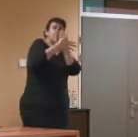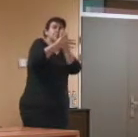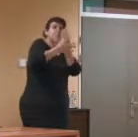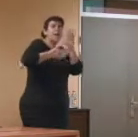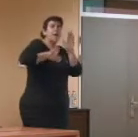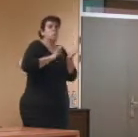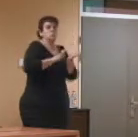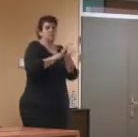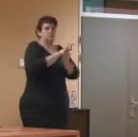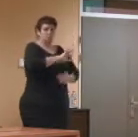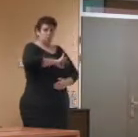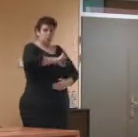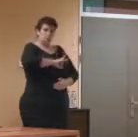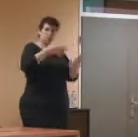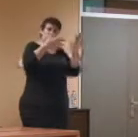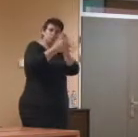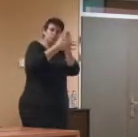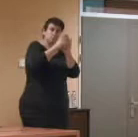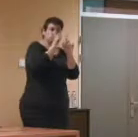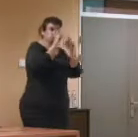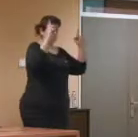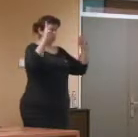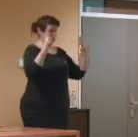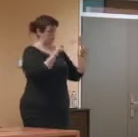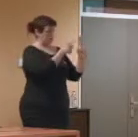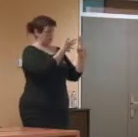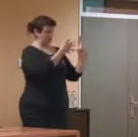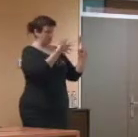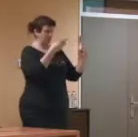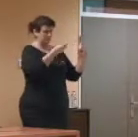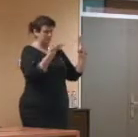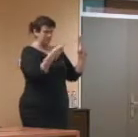desde la diputación, en lo que llevamos de año. Creo que es algo que